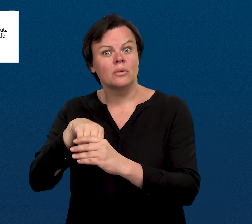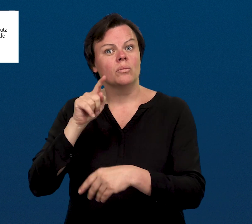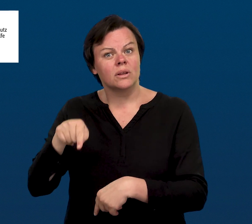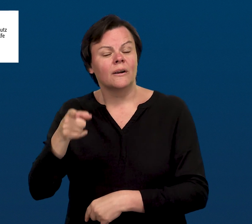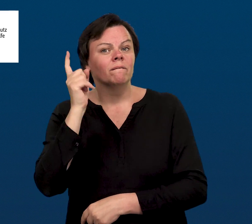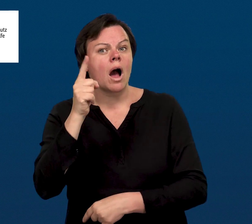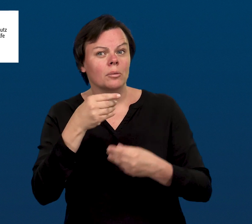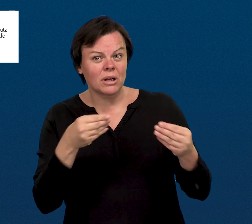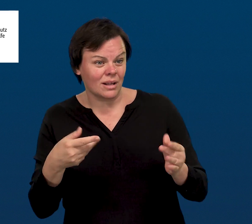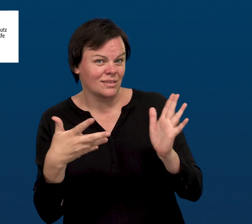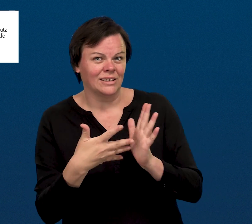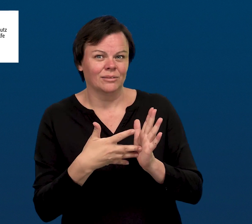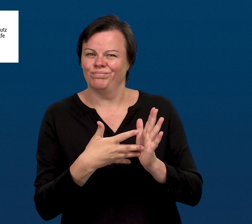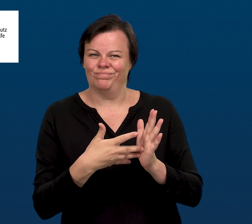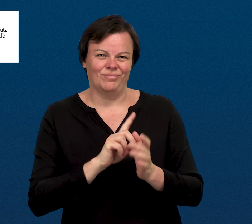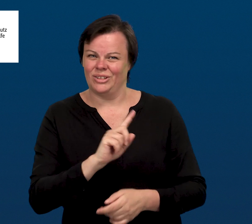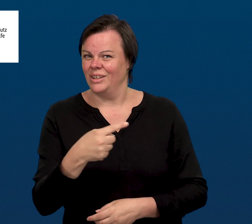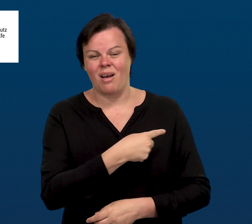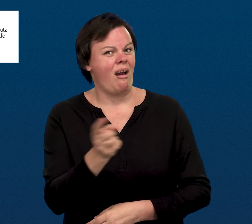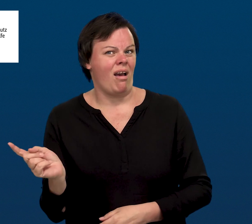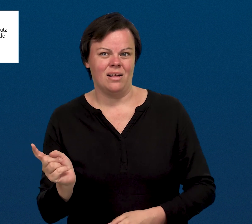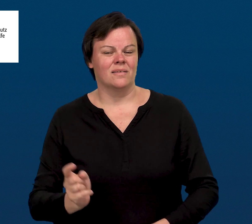und ihre Warnmittel testen.